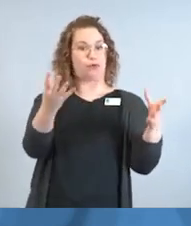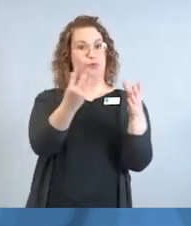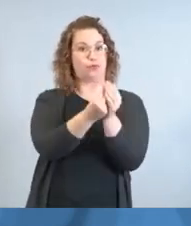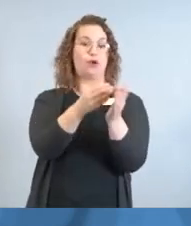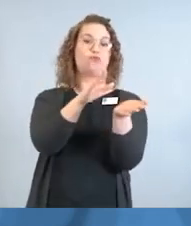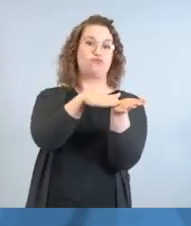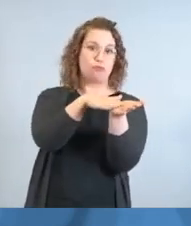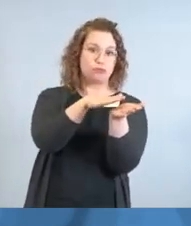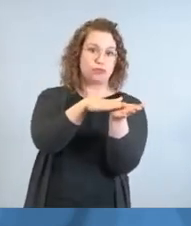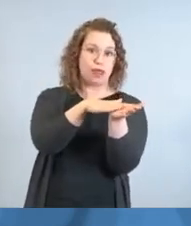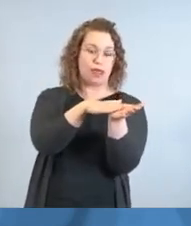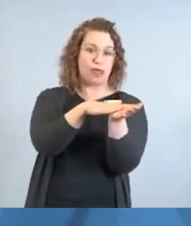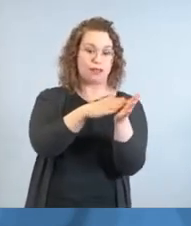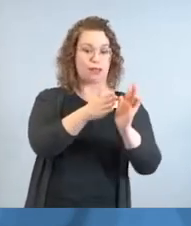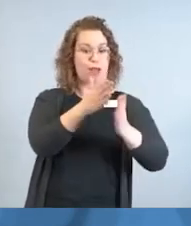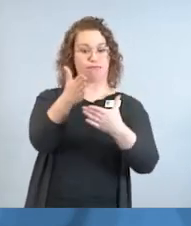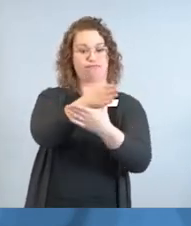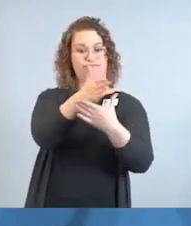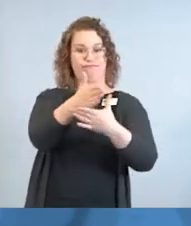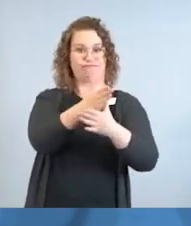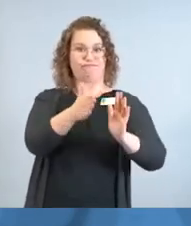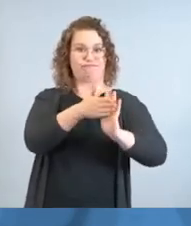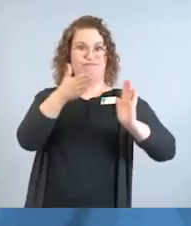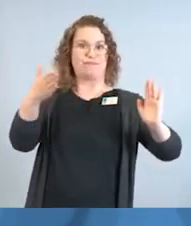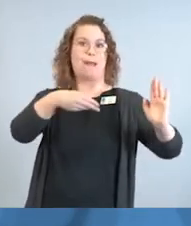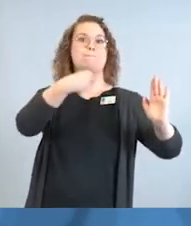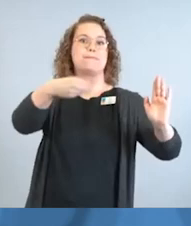Se on ainakin toistaiseksi osoittautunut ihan hyväksi päätökseksi.